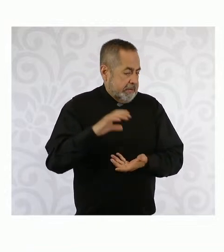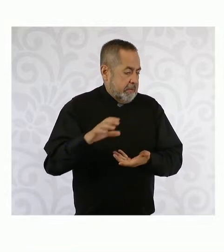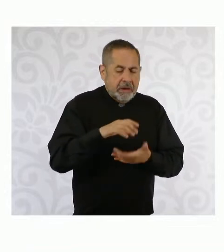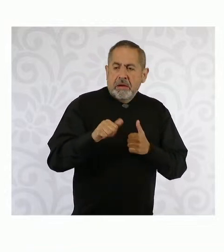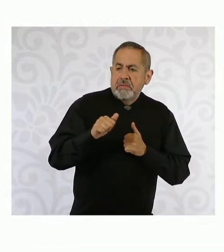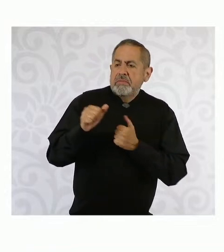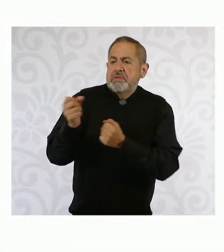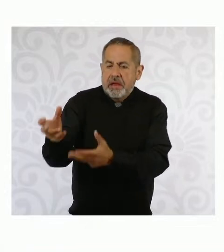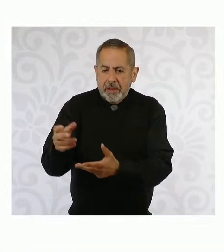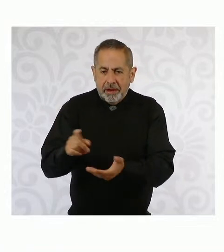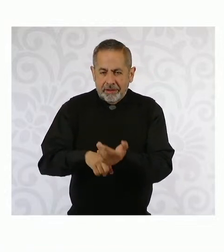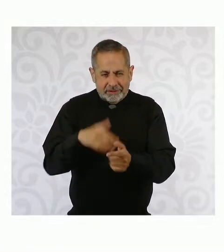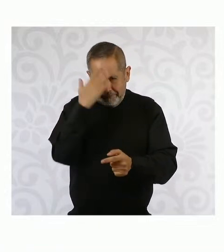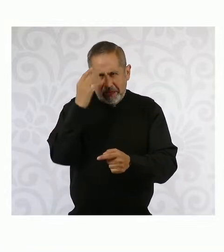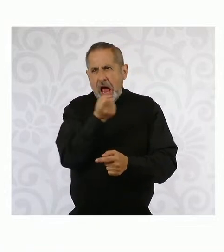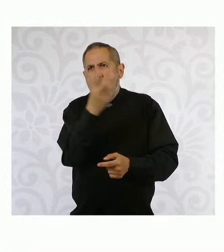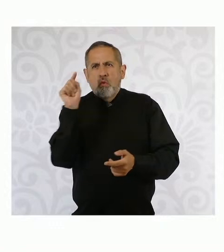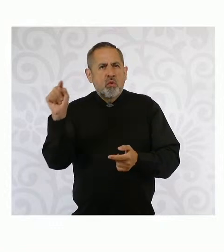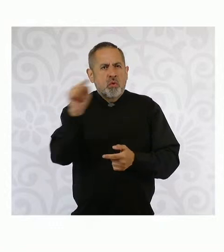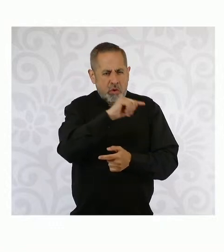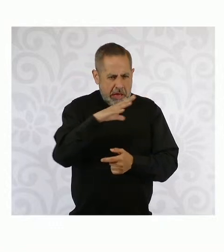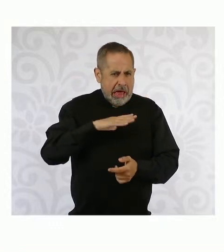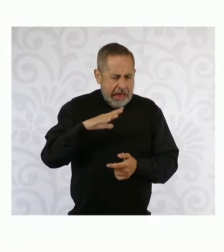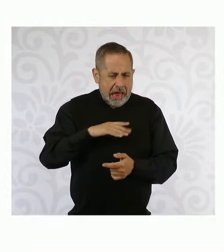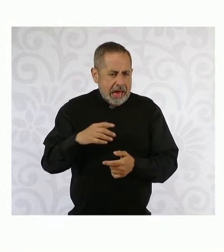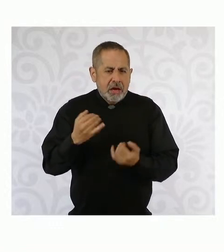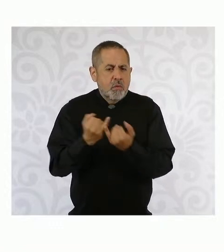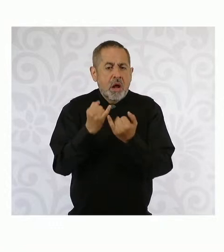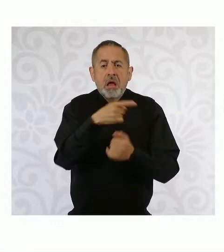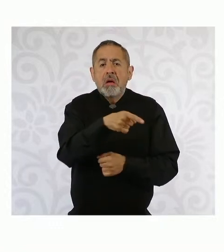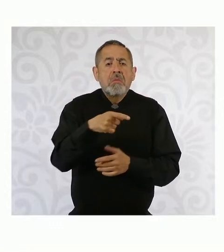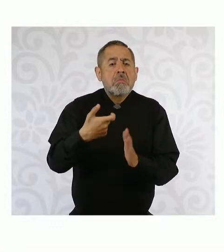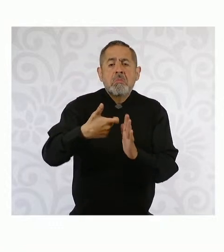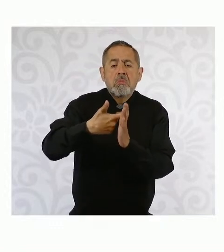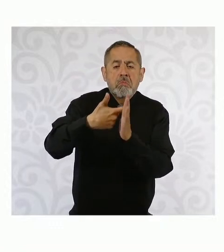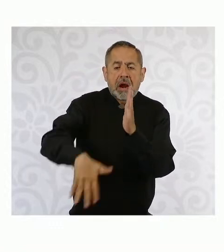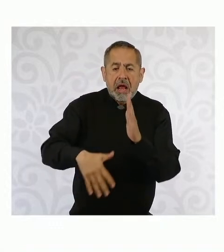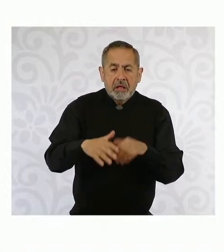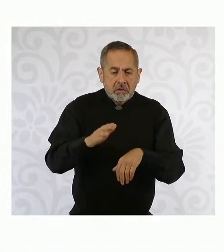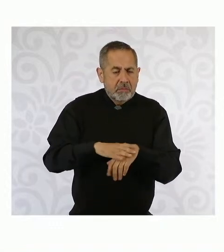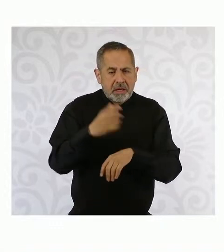del país será una alternativa de bajo costo y eficiente para la creciente demanda de envíos